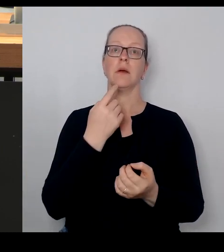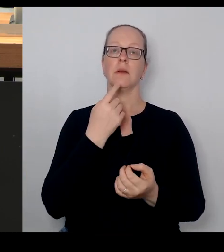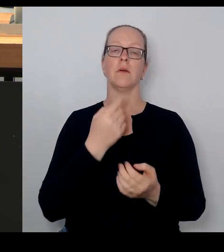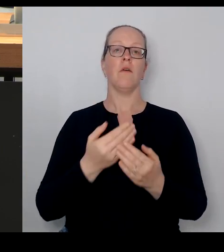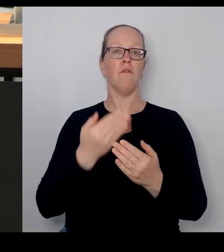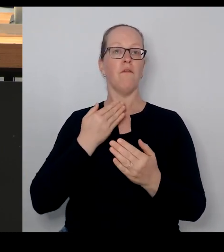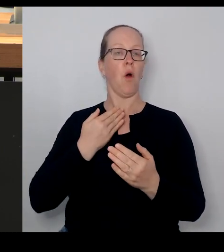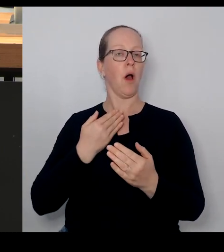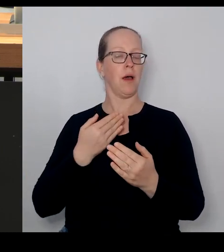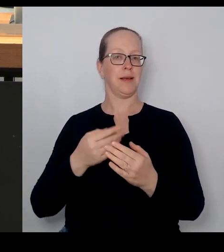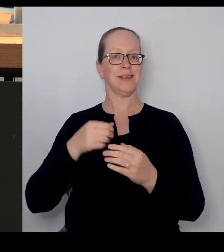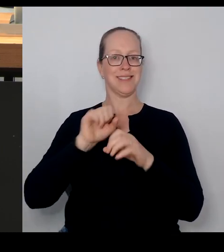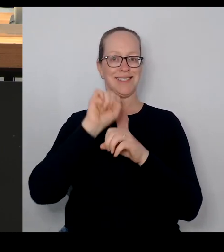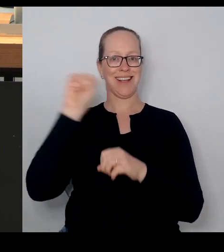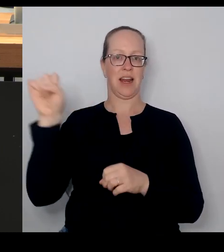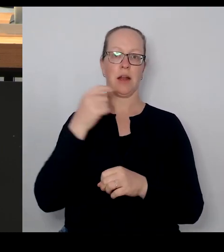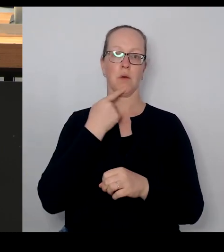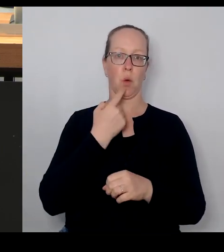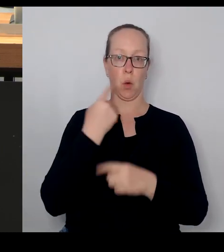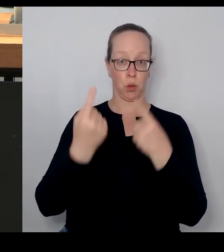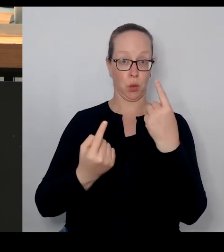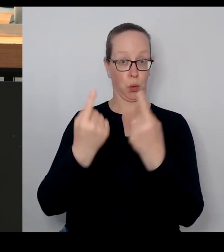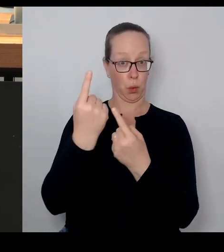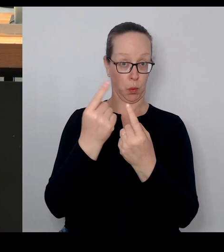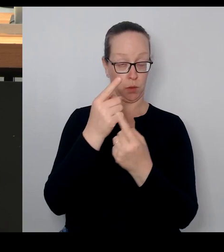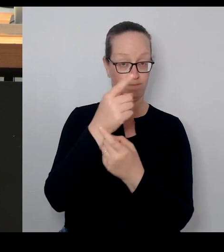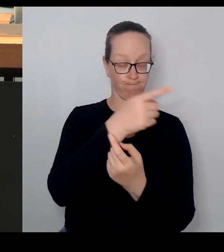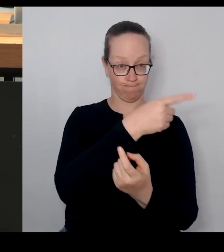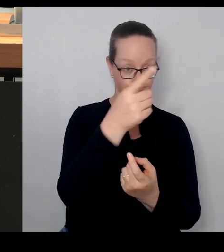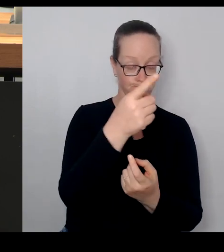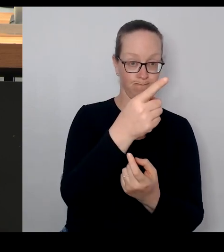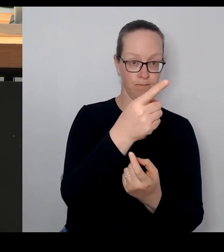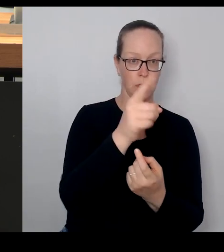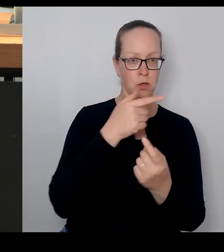den Weg gebracht Pilotprojekte Mittel im Haushalt usw Da haben viele